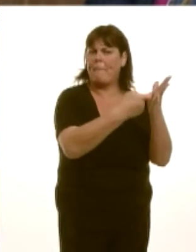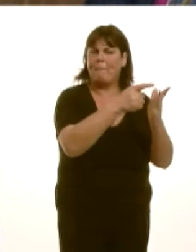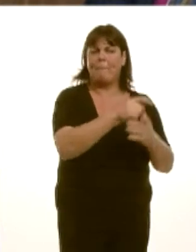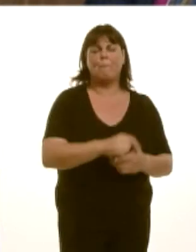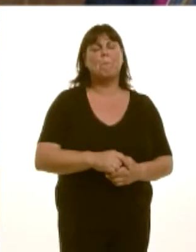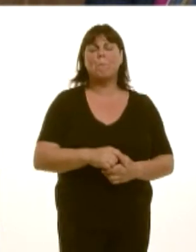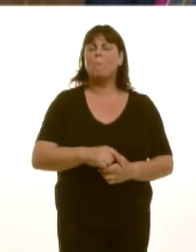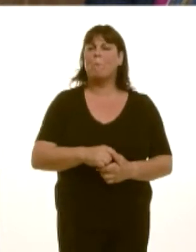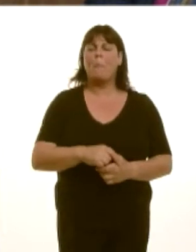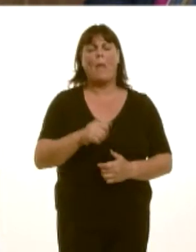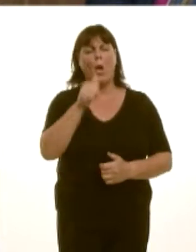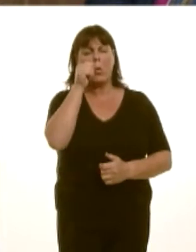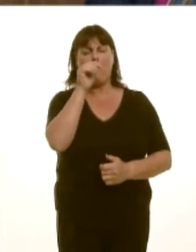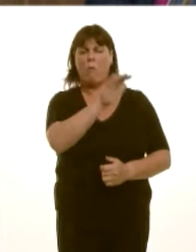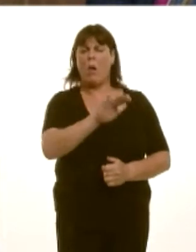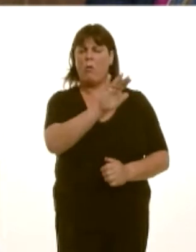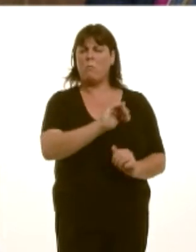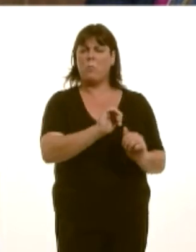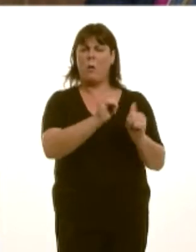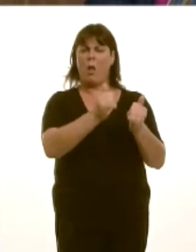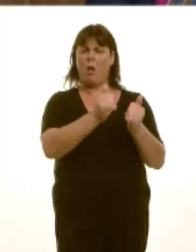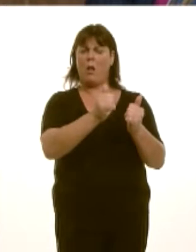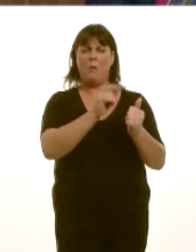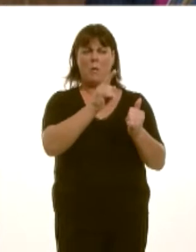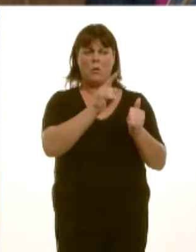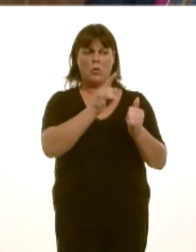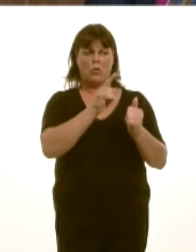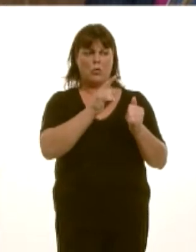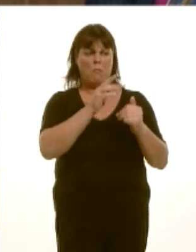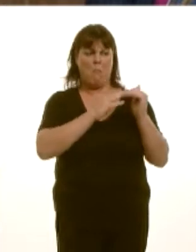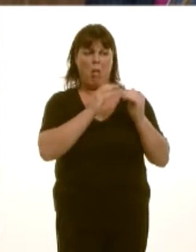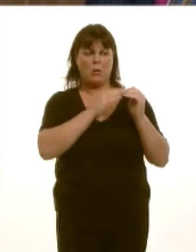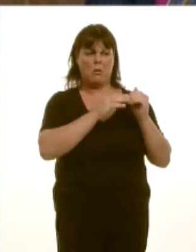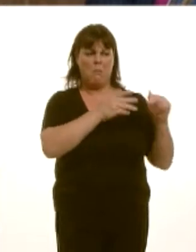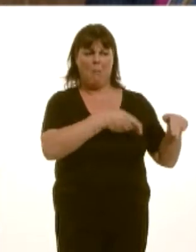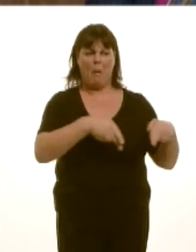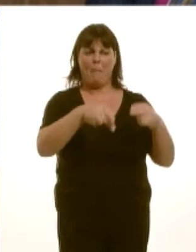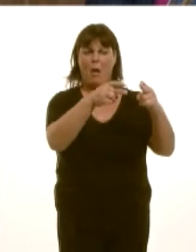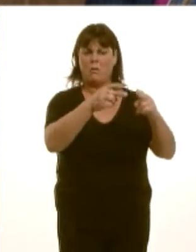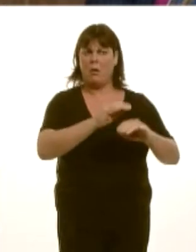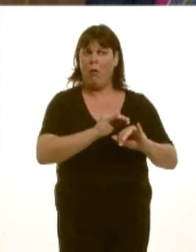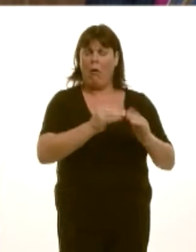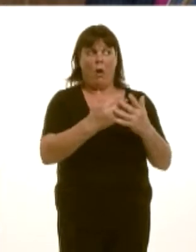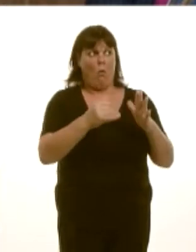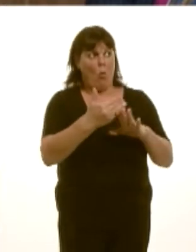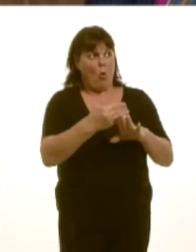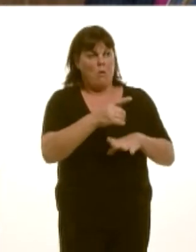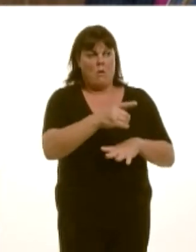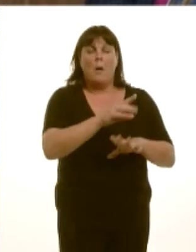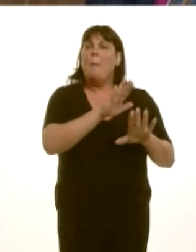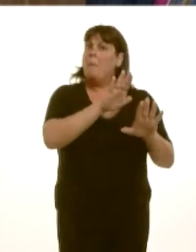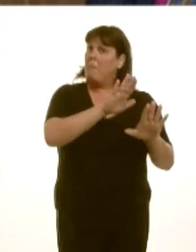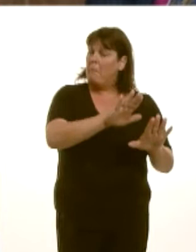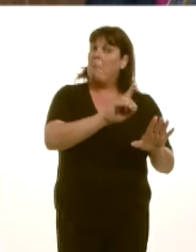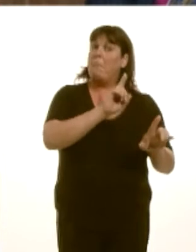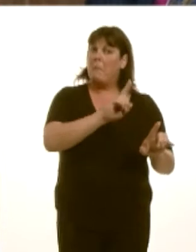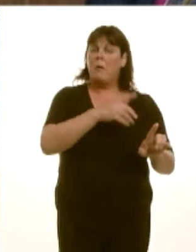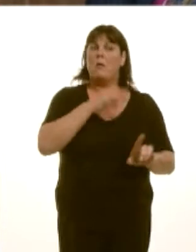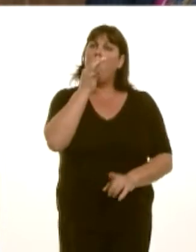Fodd bynnag, wedi dweud hynny, gofynnaf i’r Gweinidog ystyried y galw am ffordd osogi